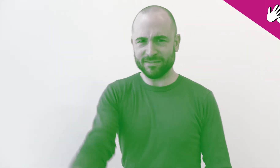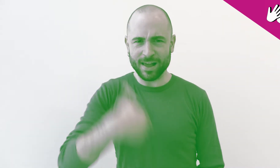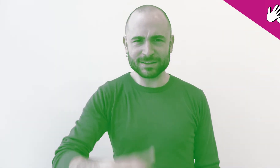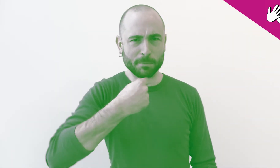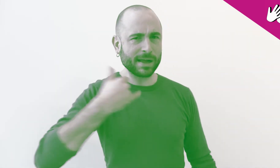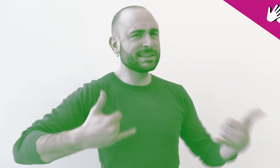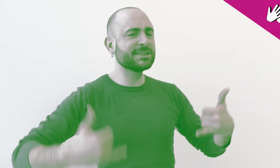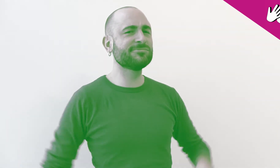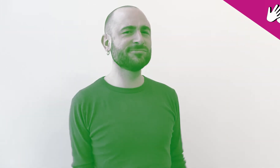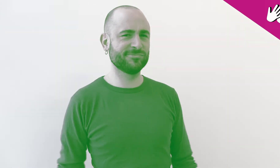Venez, c'est sympa ici !